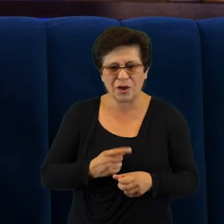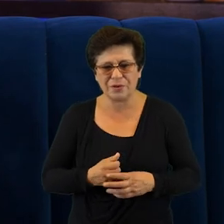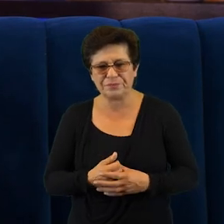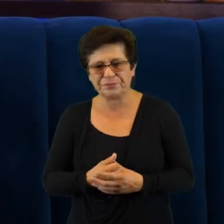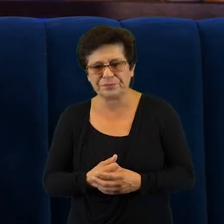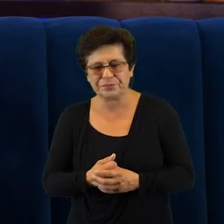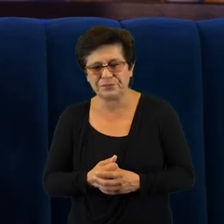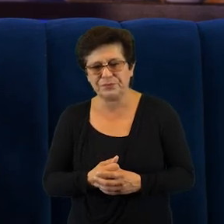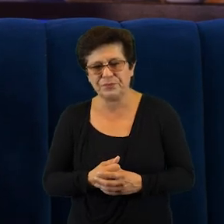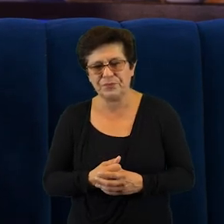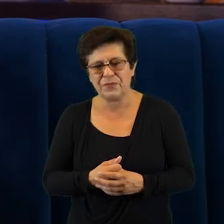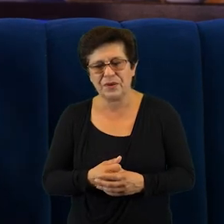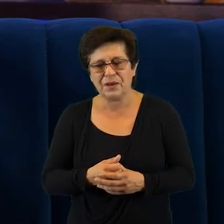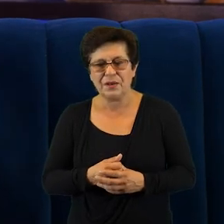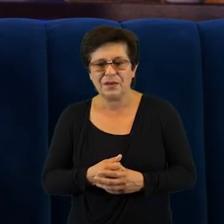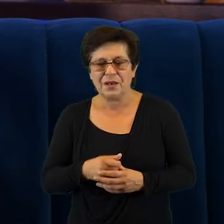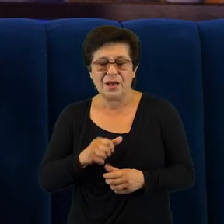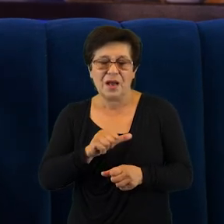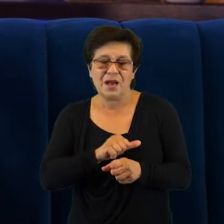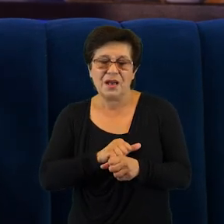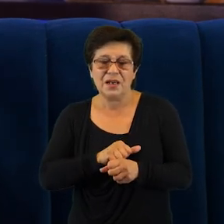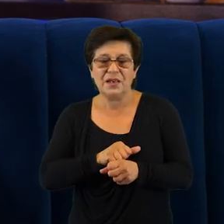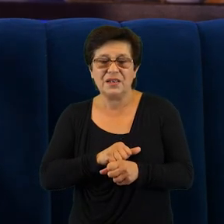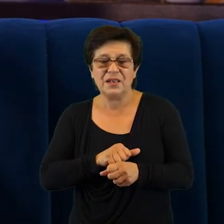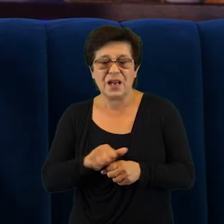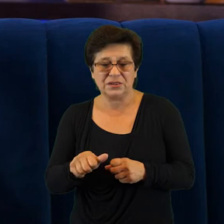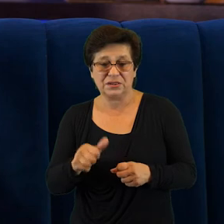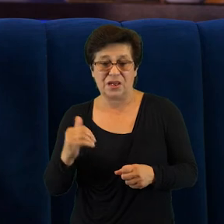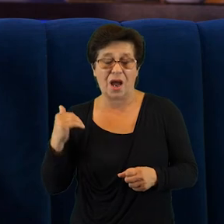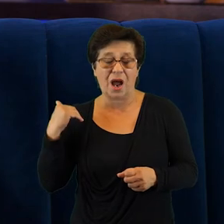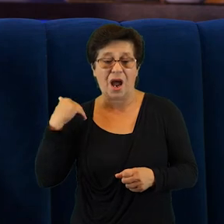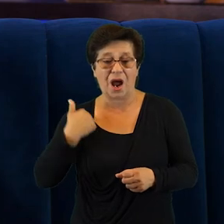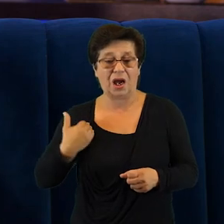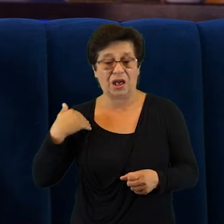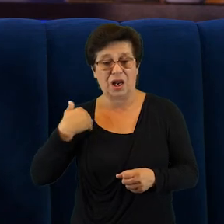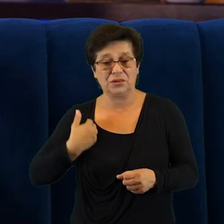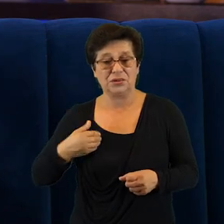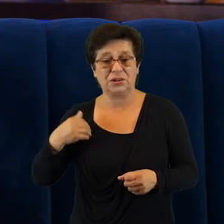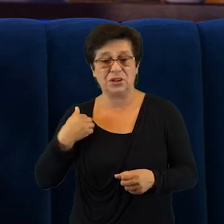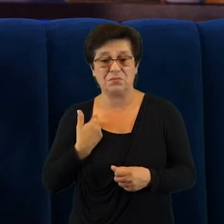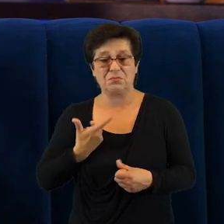i o czym tutaj mówimy, jednocześnie jest angielskim dżentelmenem w każdym calu, doskonały.